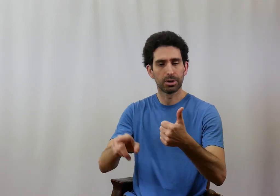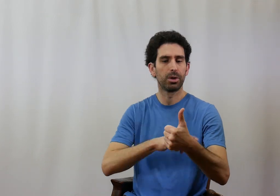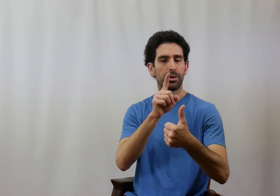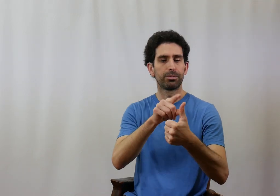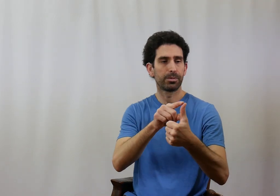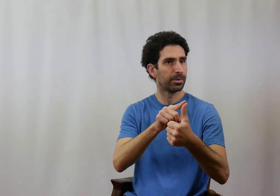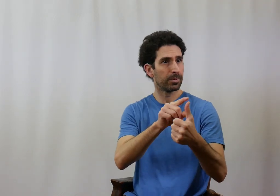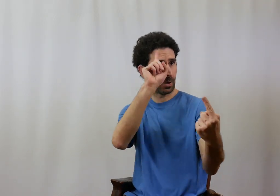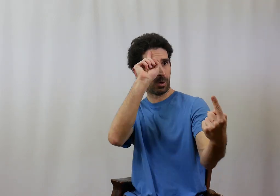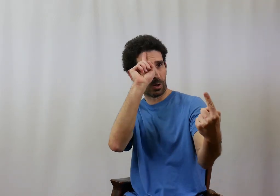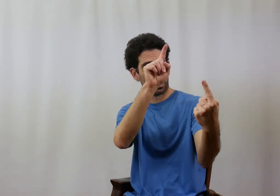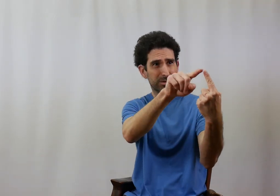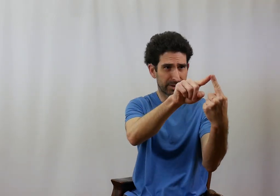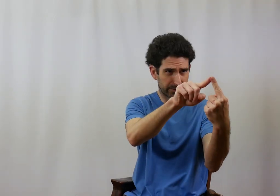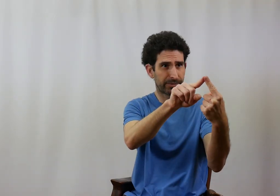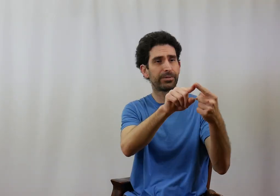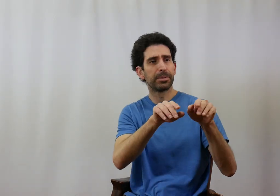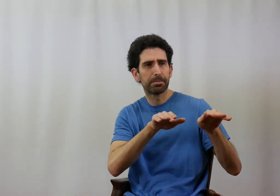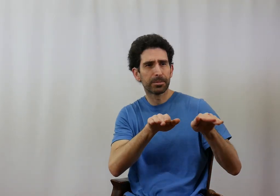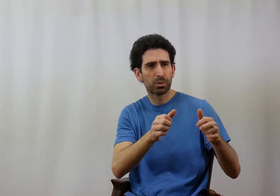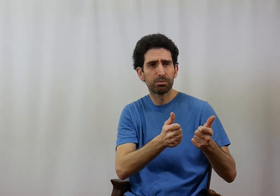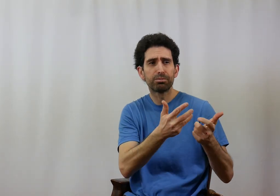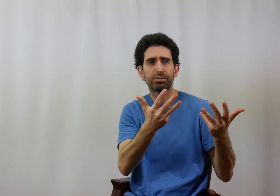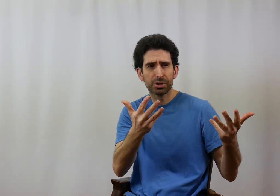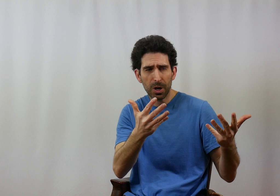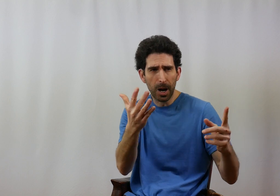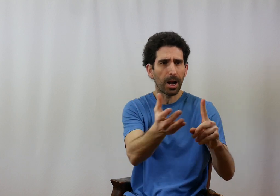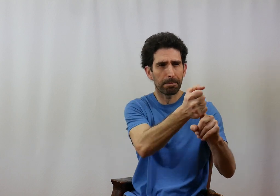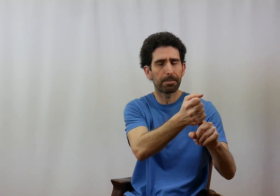1) Plusieurs méthodes existent pour atteindre un objectif